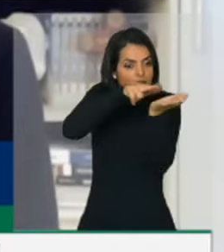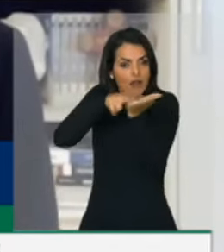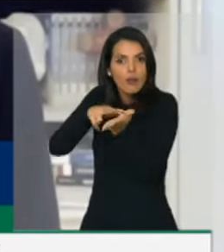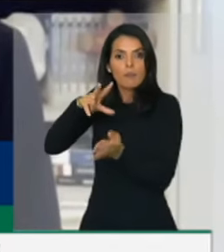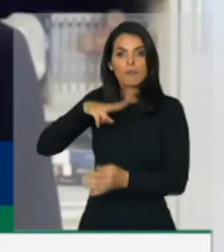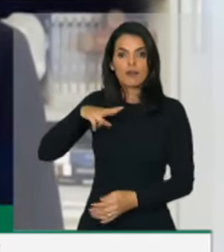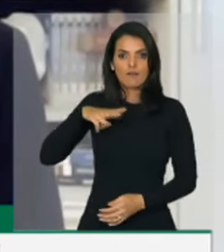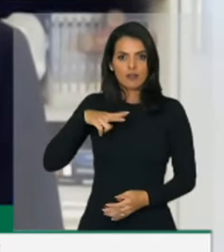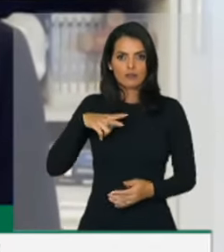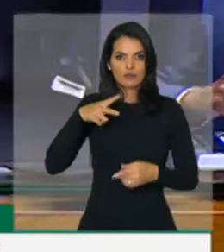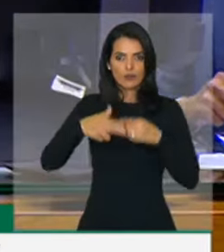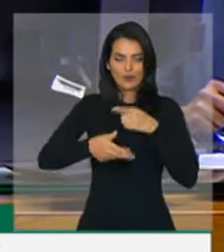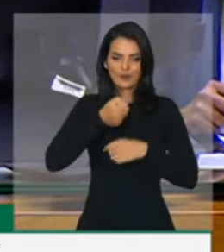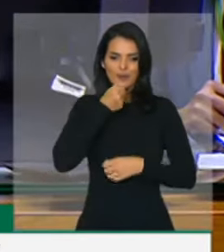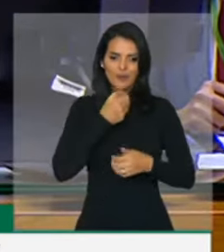ACESSAR UM LEITO PRIVADO ... -- [PRESIDENTE]: COMO